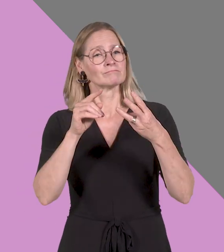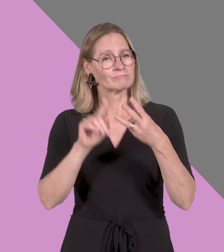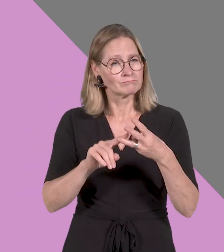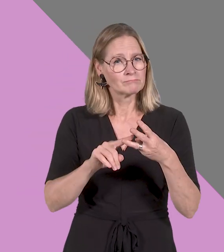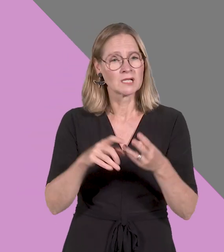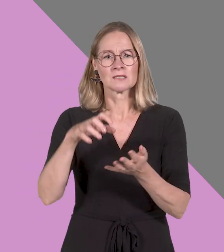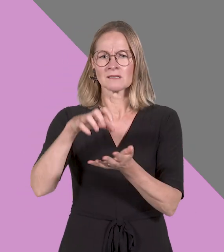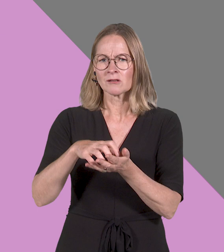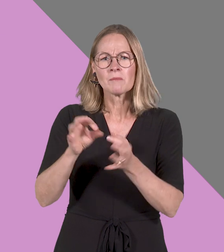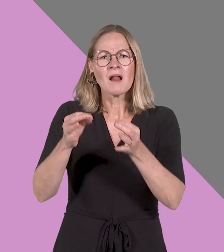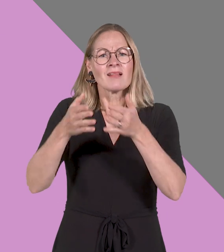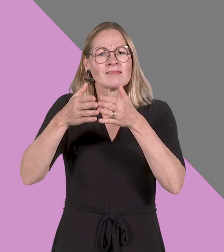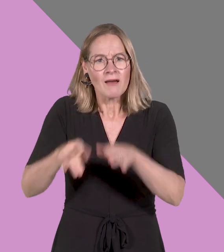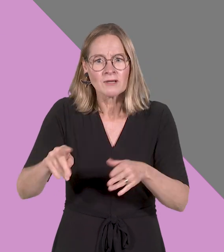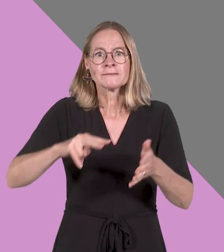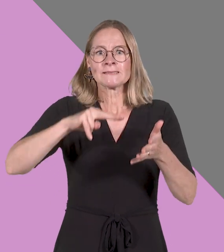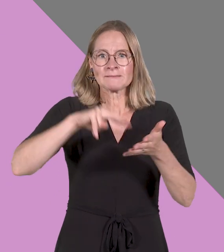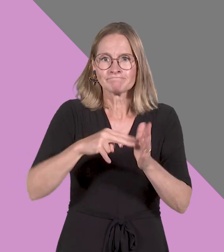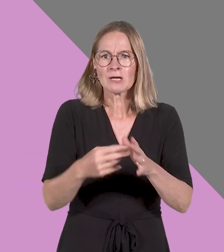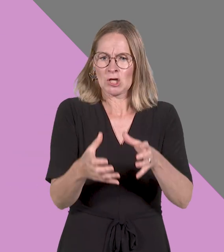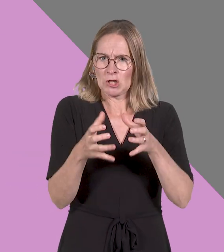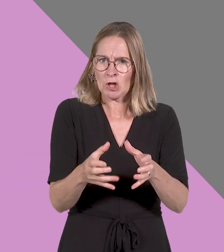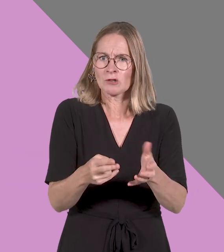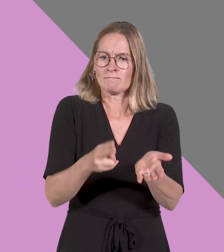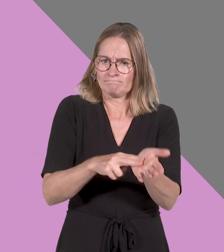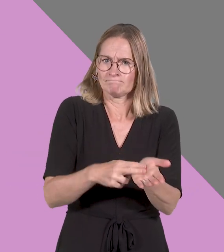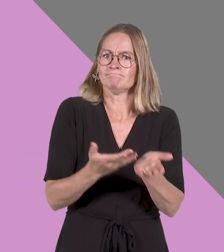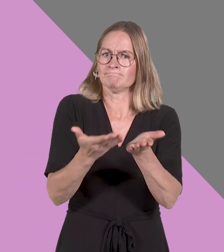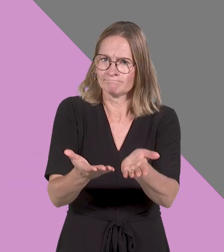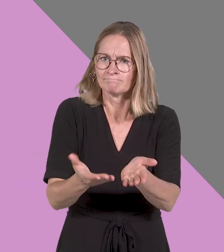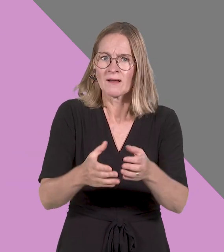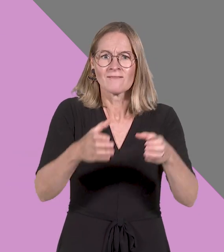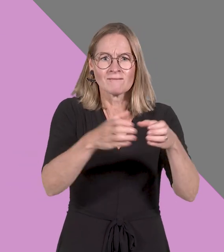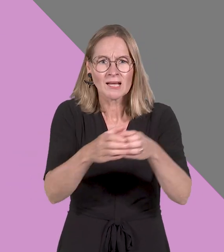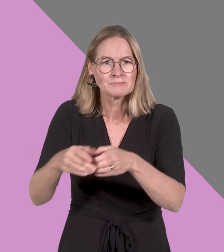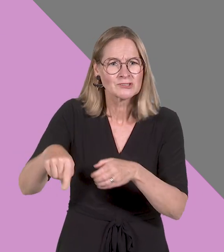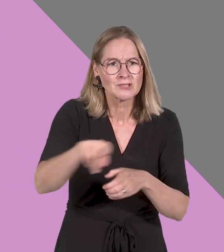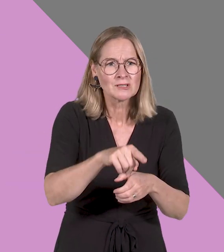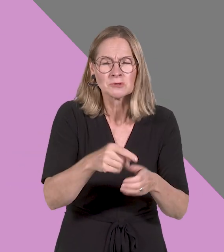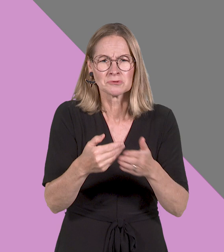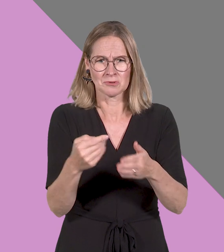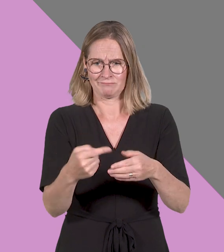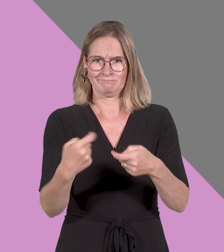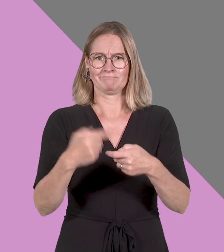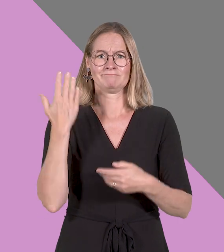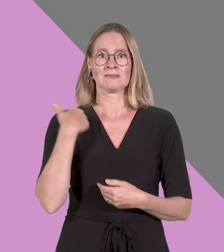ja hankkeen jättämistä epäselvään tilaan ja miten hallitus aikoo - konkreettisesti vakuuttaa vähemmistöt siitä, -